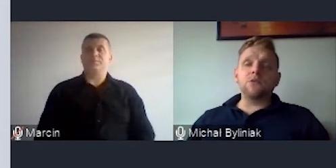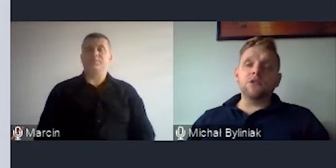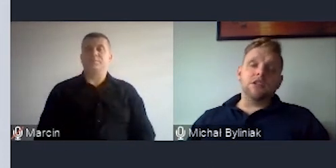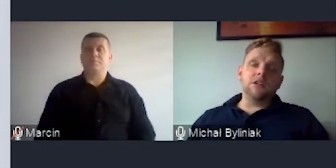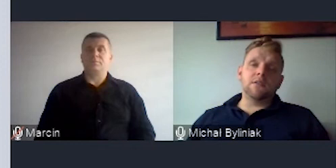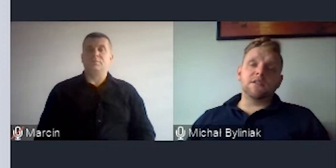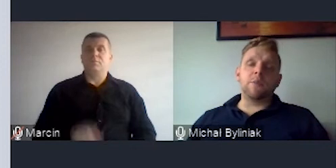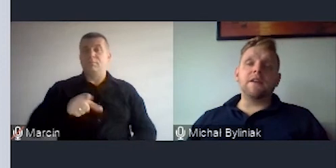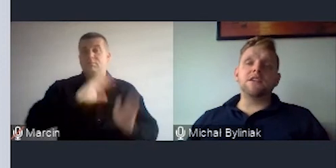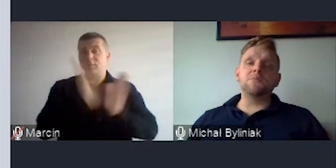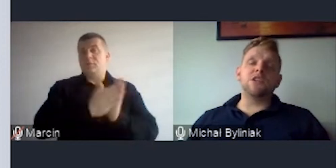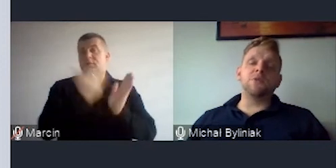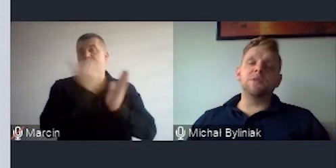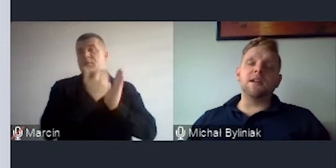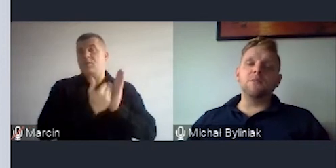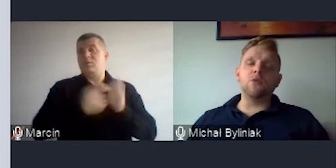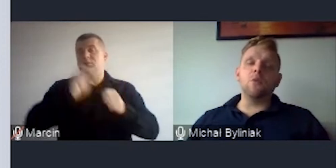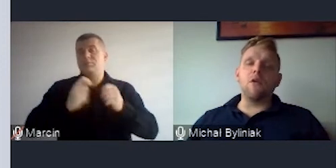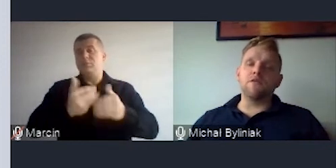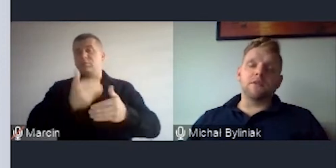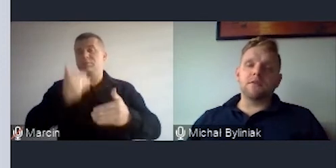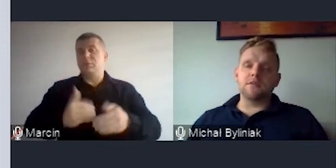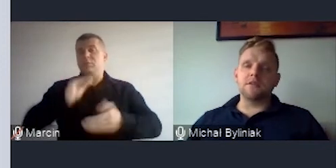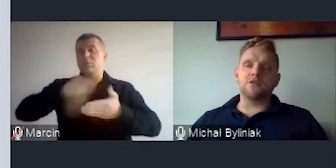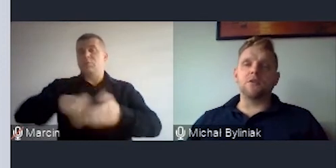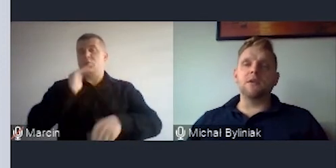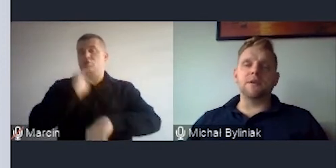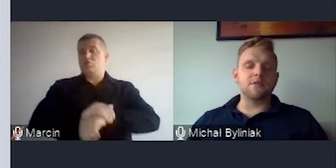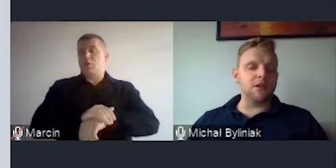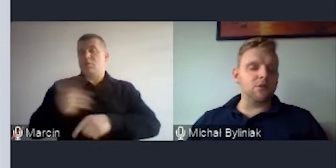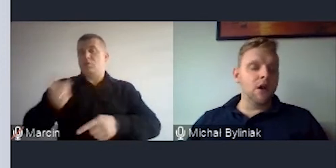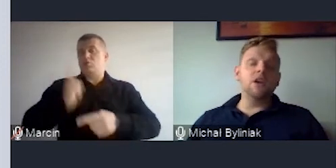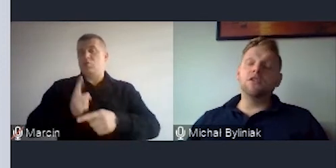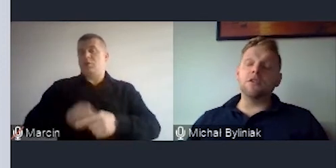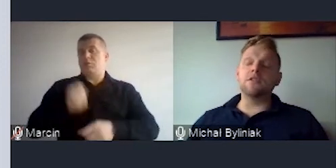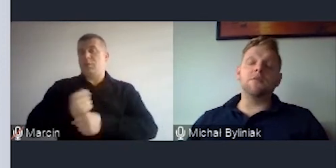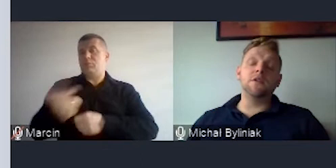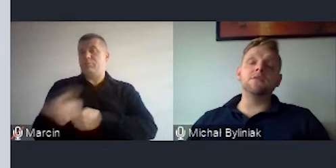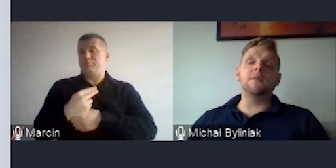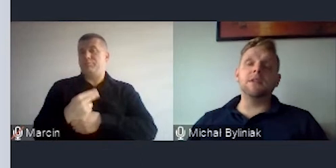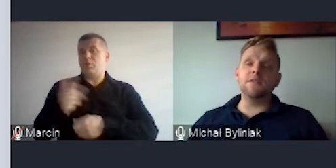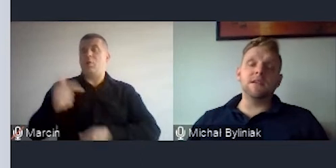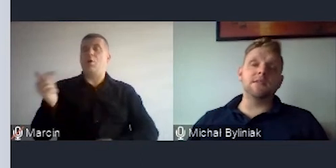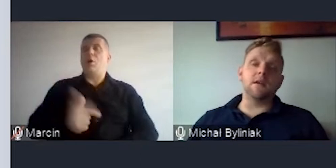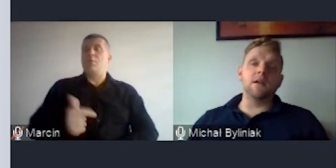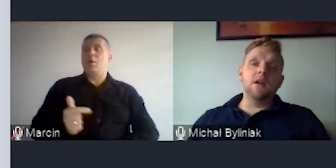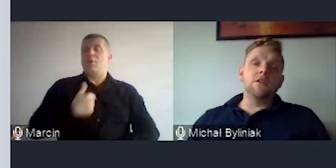Te warunki sprawdza się przed podpisaniem umowy z członkiem personelu i to jest obowiązek beneficjenta.